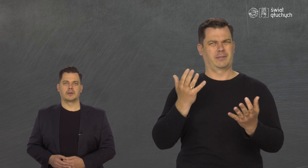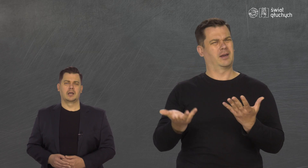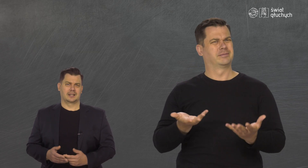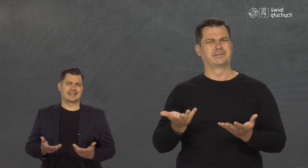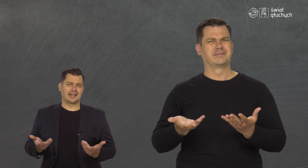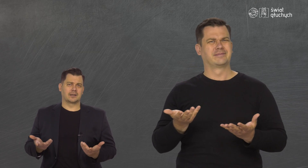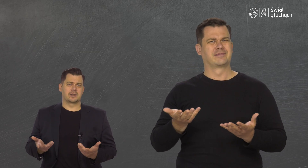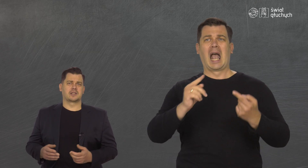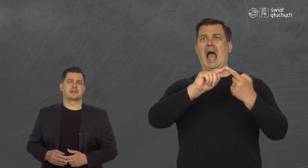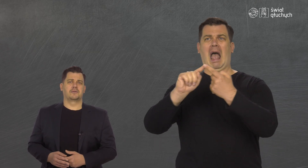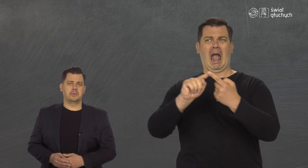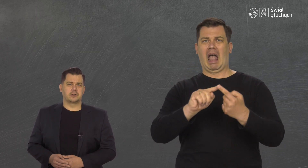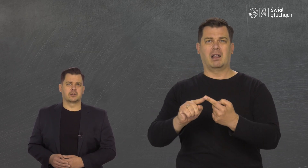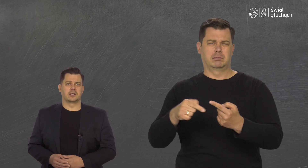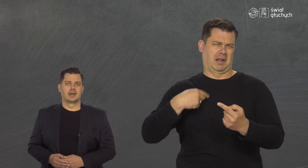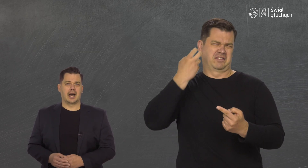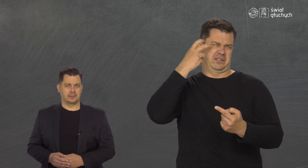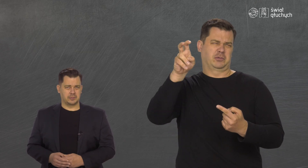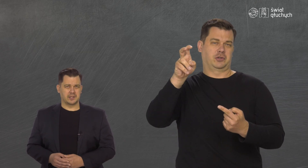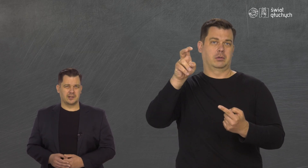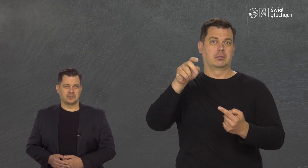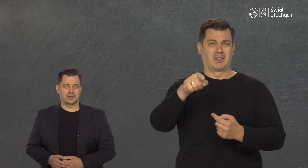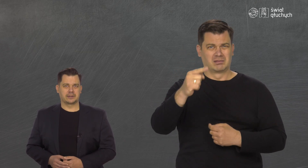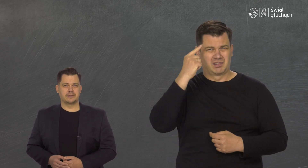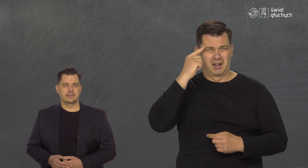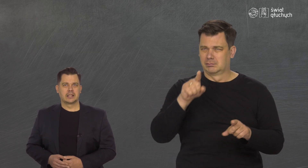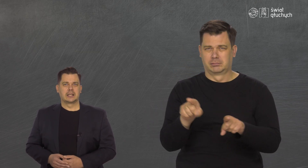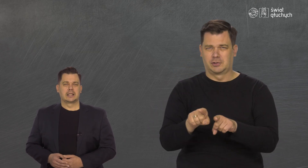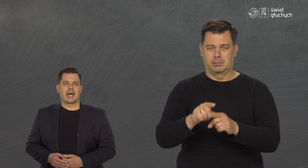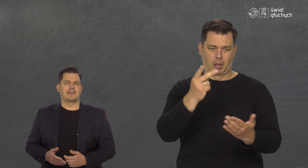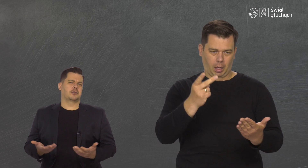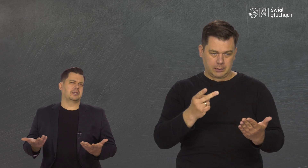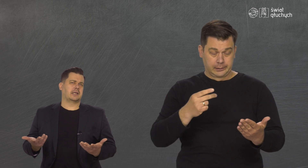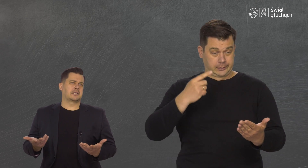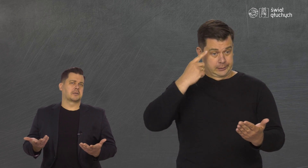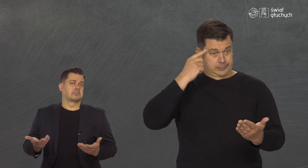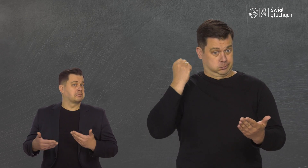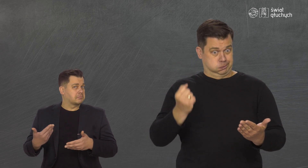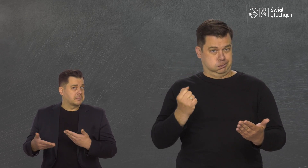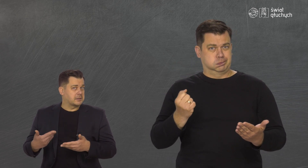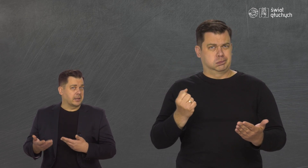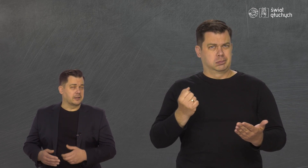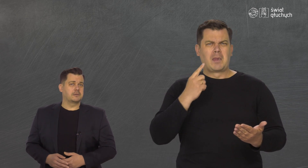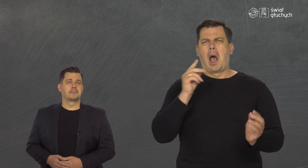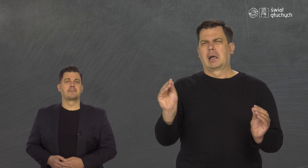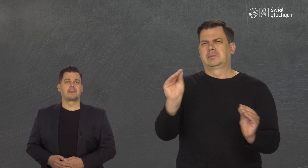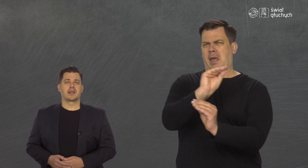Zdanie przez nas wymyślone, ale brzmi znajomo, prawda? A może by tak: